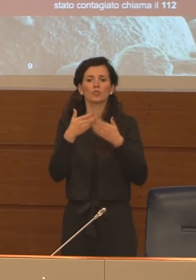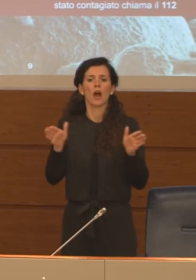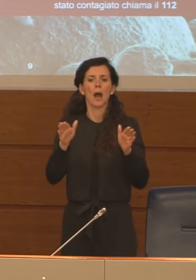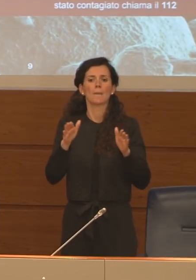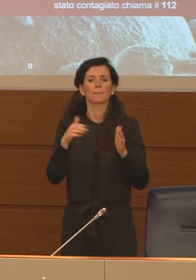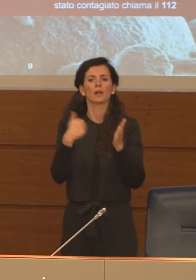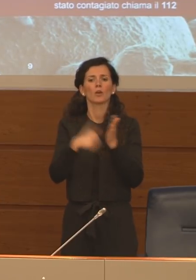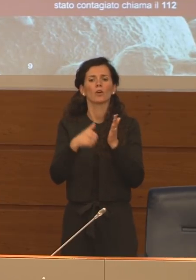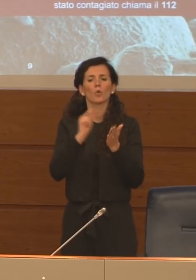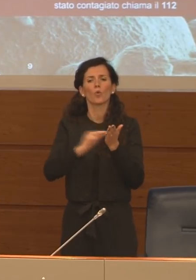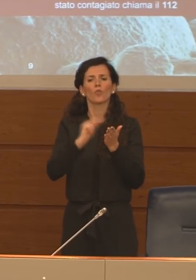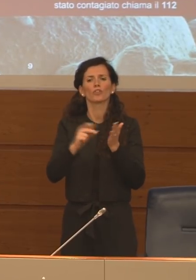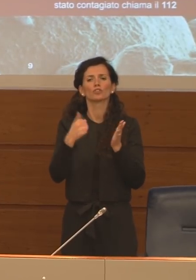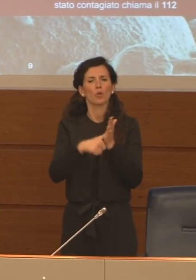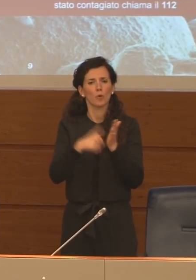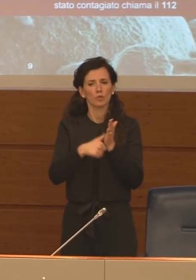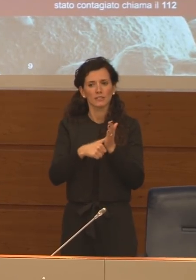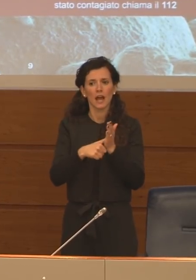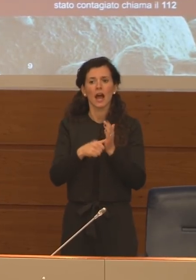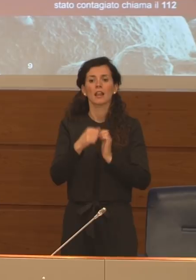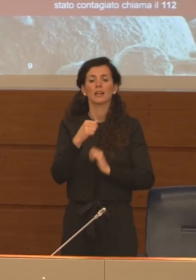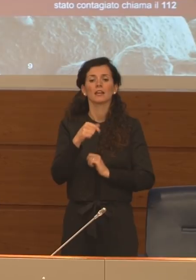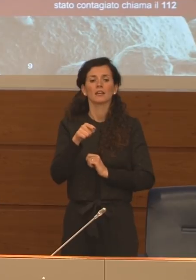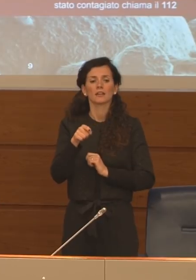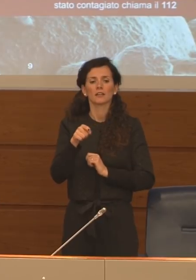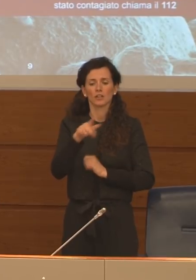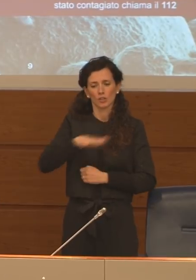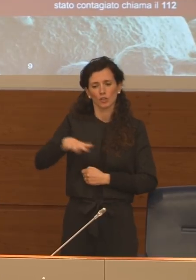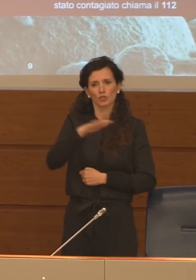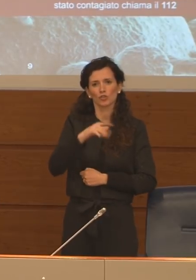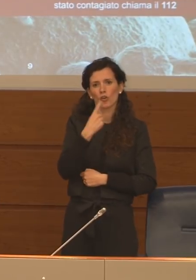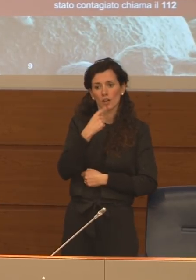in alcuni comuni della zona rossa quindi saranno regolarmente pagate le pensioni